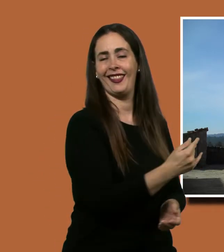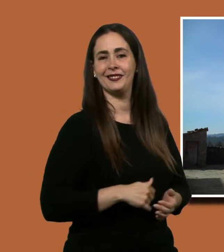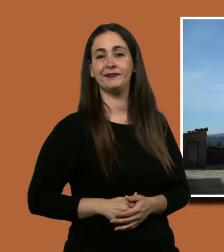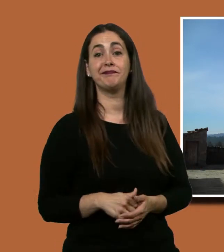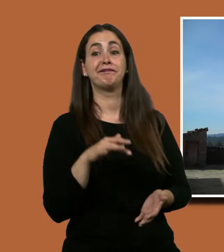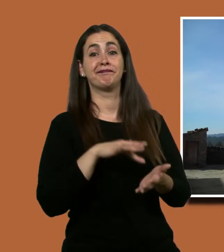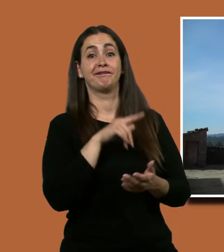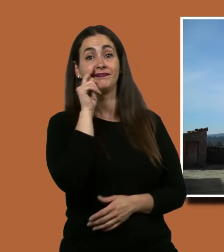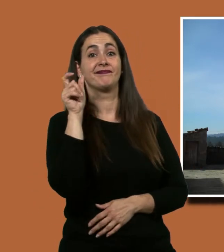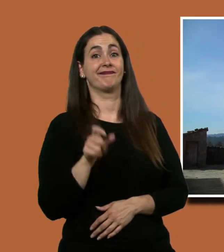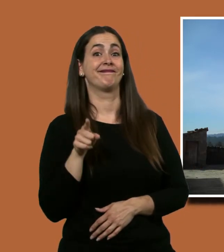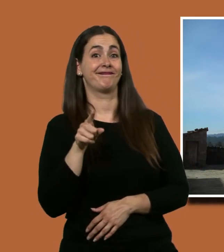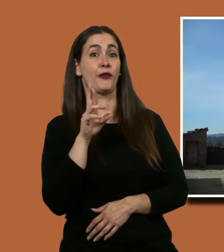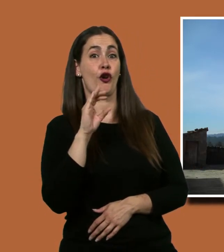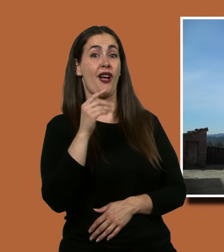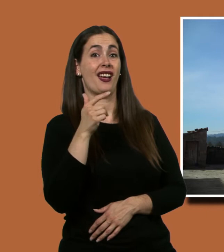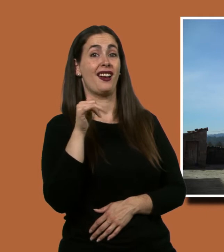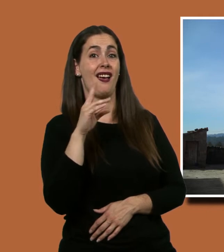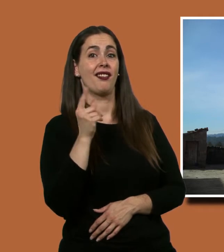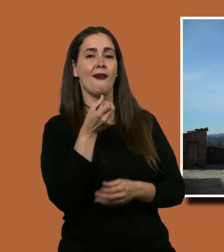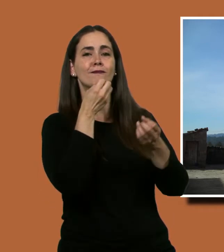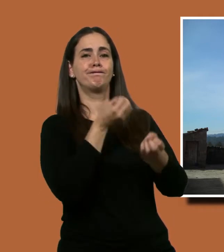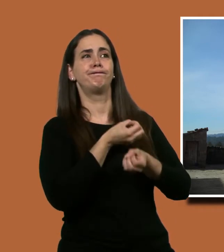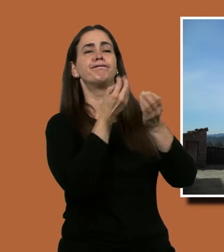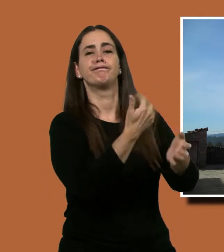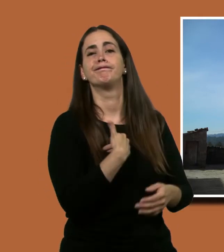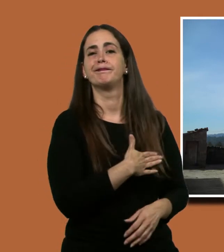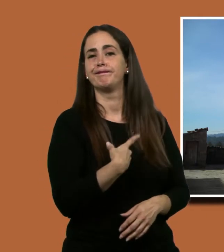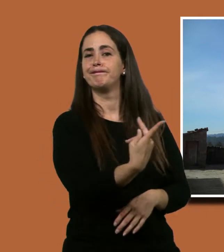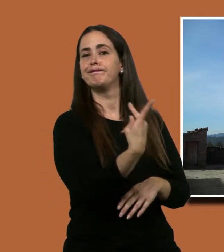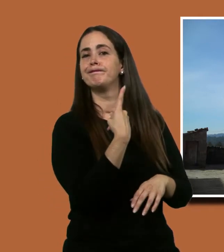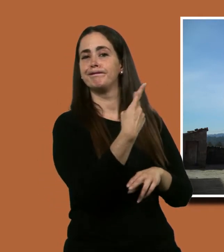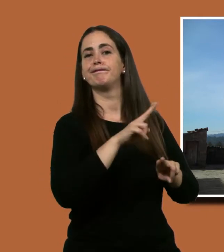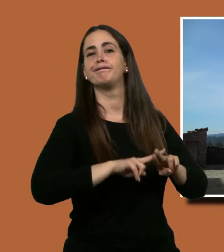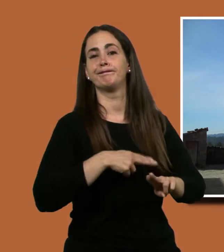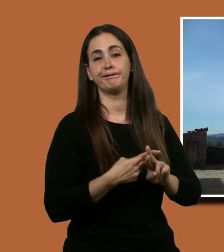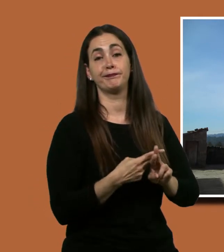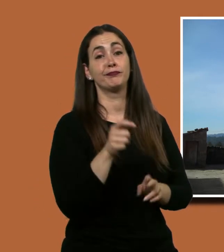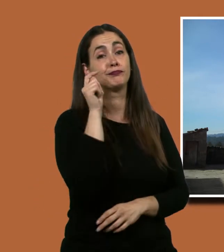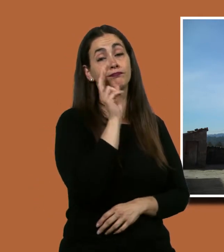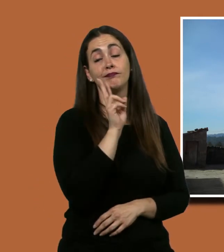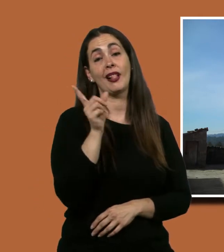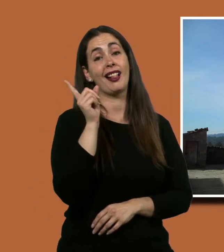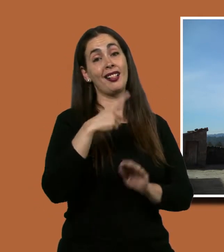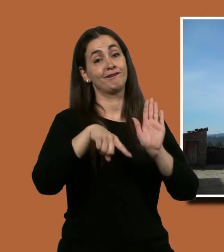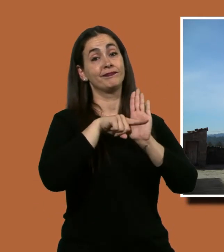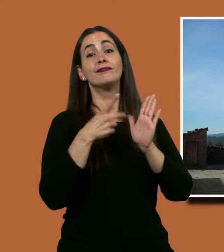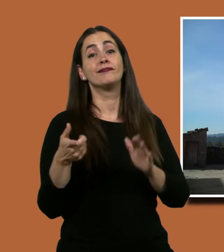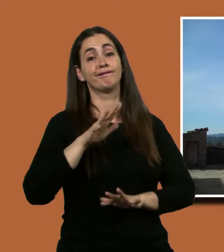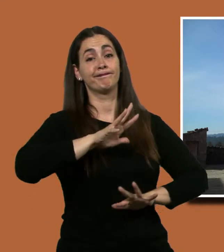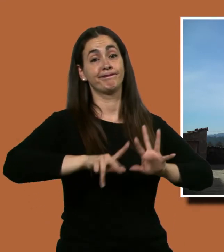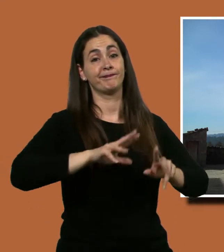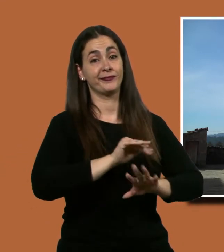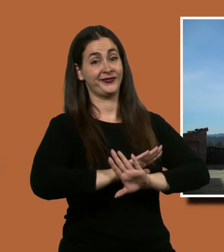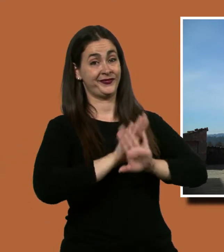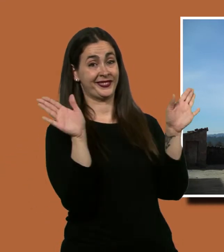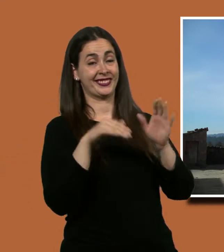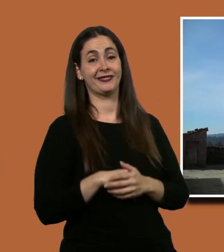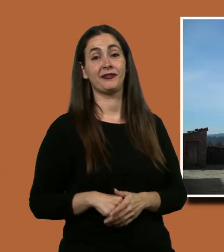Quan Rocaguinarda li manifesta la intenció de casar-s’hi ella li posa com a condició que abandoni el bandolerisme.